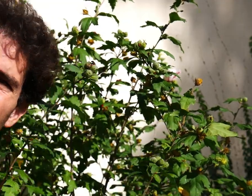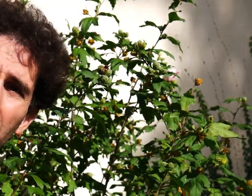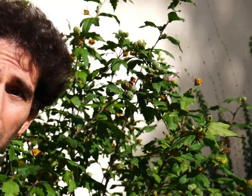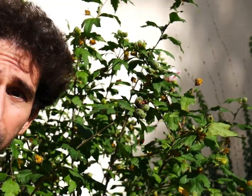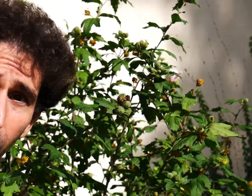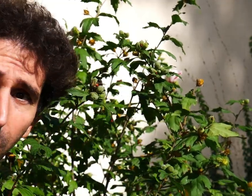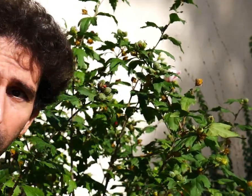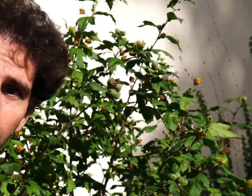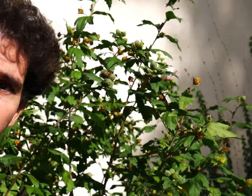Pourquoi ?